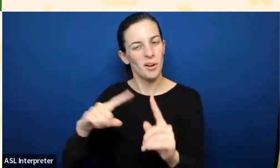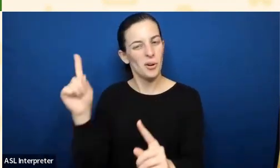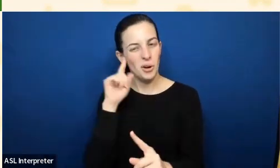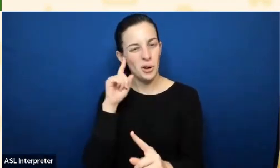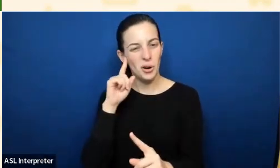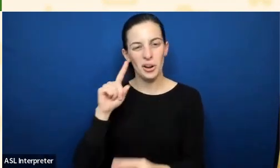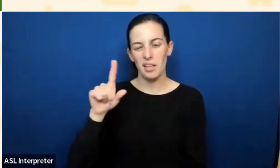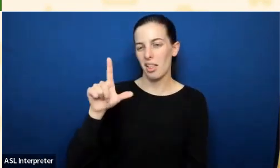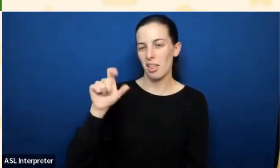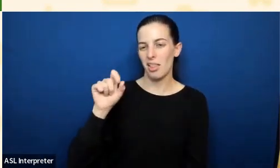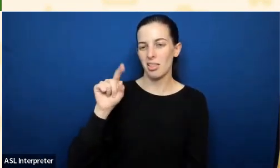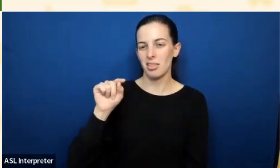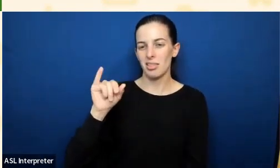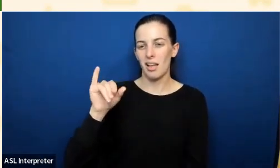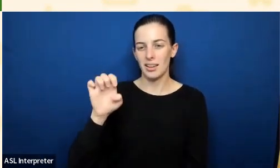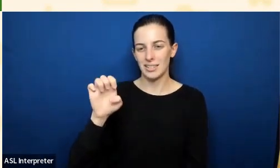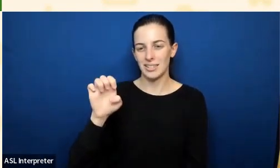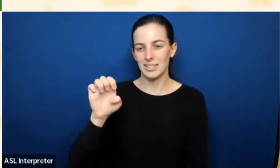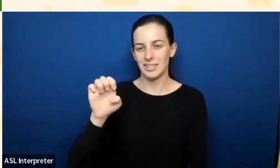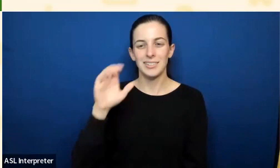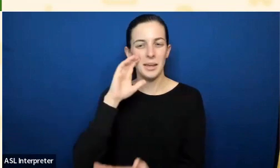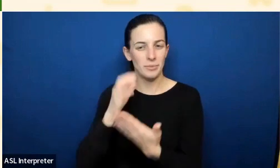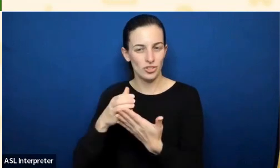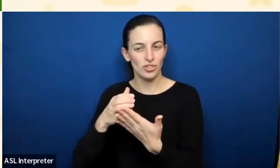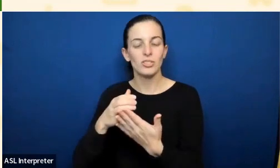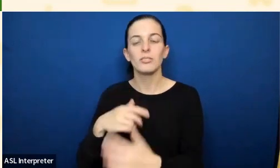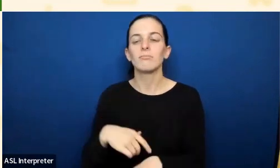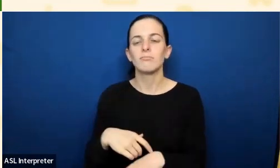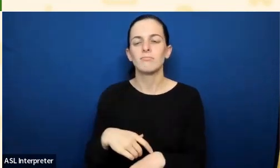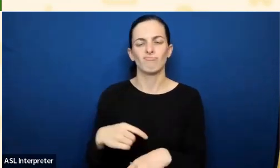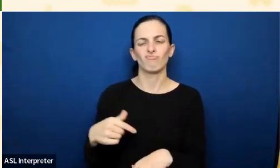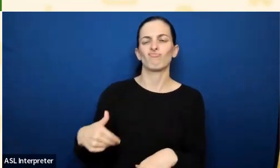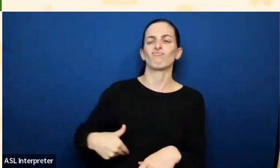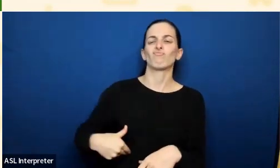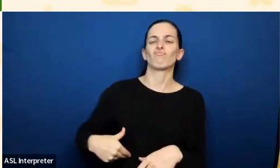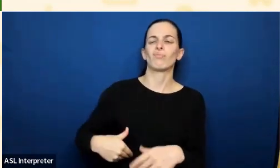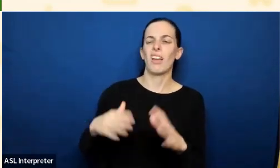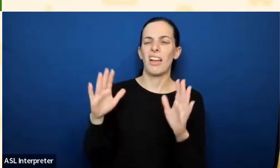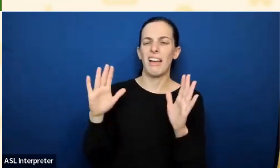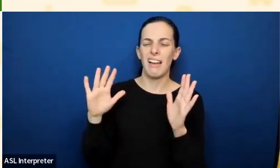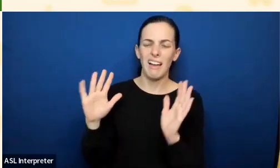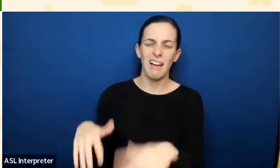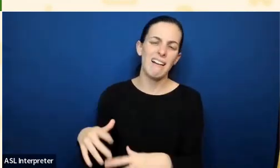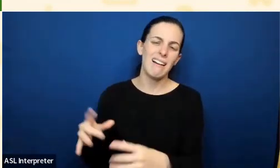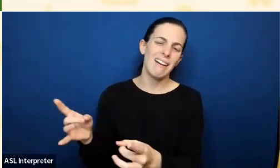Y aunque... Entonces mi primer instinto fue tomar el otro camino porque odio cargar cosas extra cuando no es necesario,